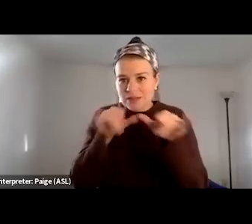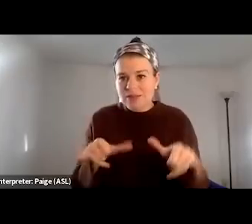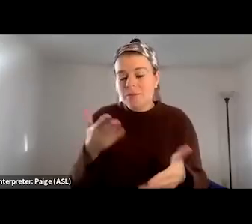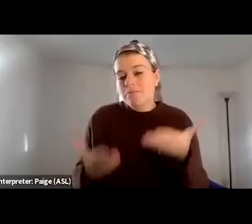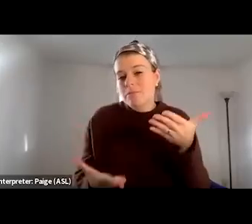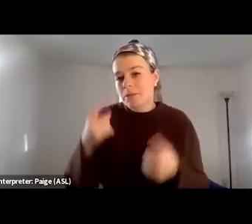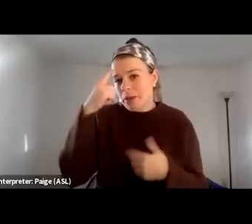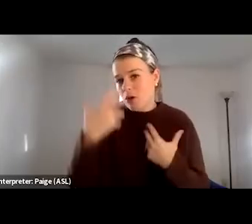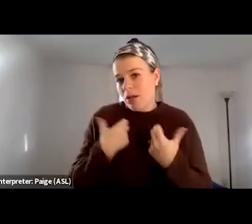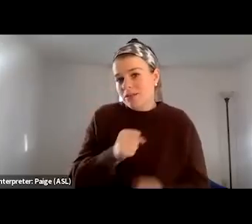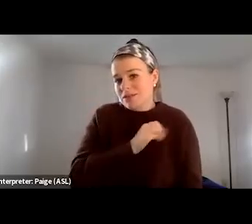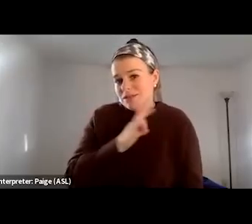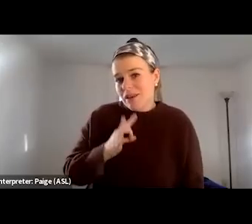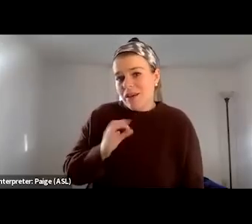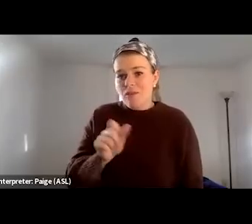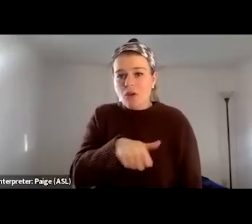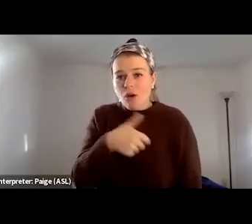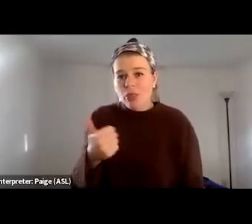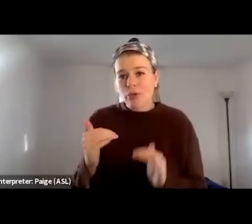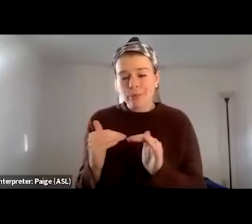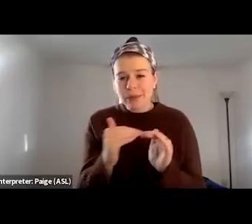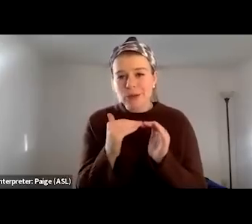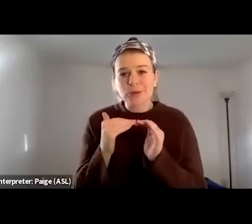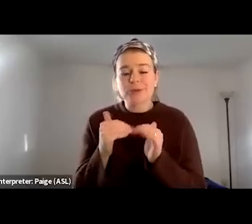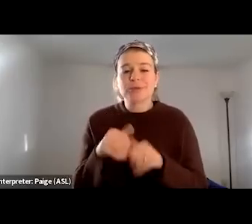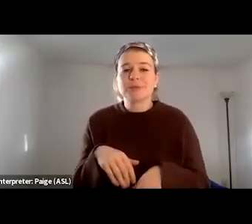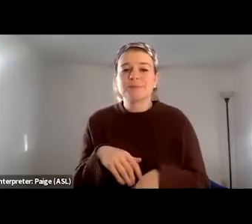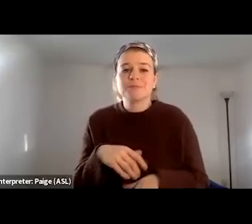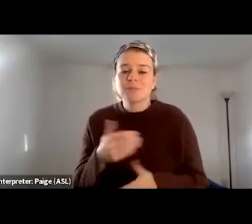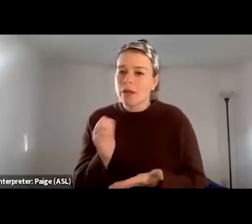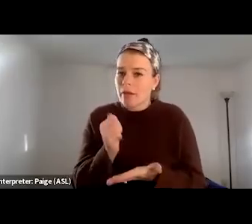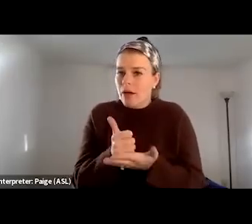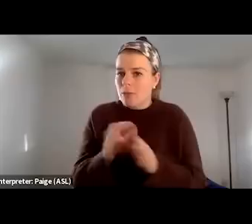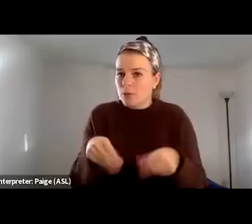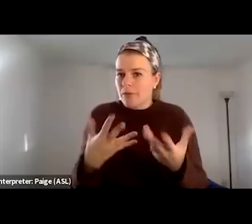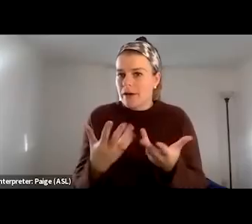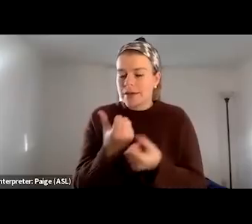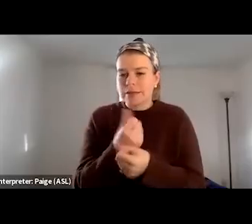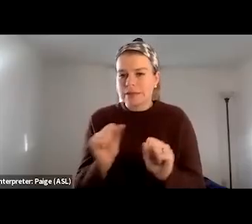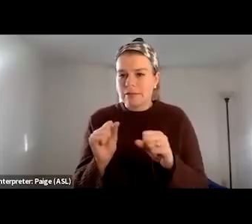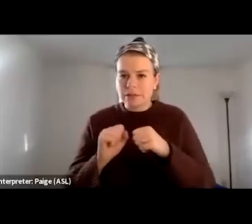otros consumidores de servicios de salud mental, compañeros. Estas personas ayudan a proporcionar una red de seguridad y pueden ayudar a conectar a las personas